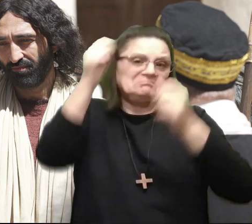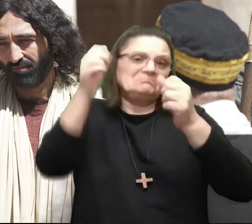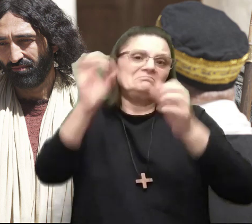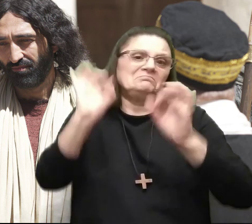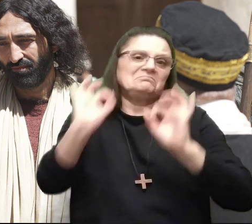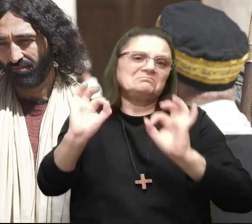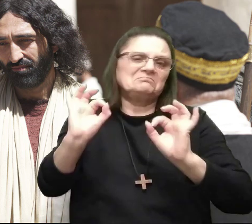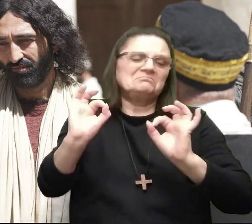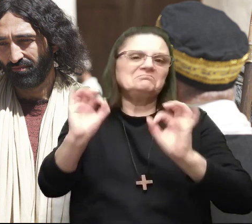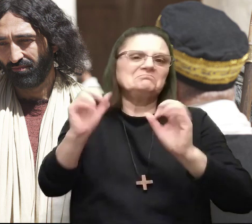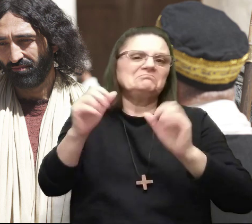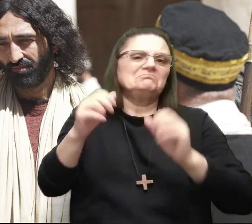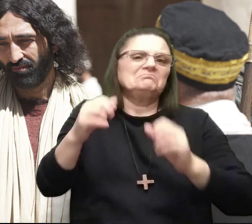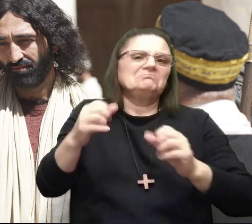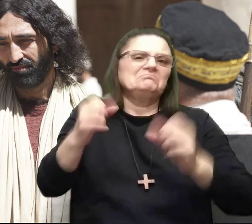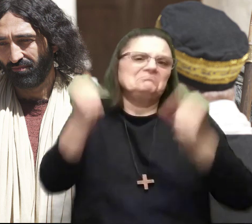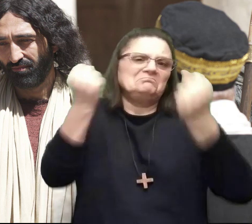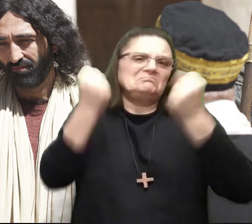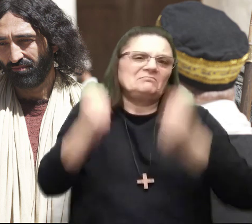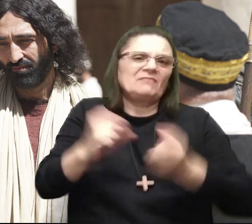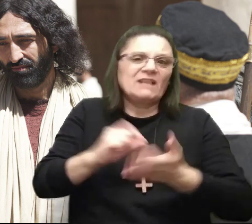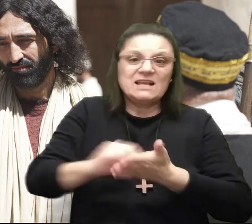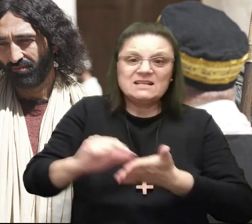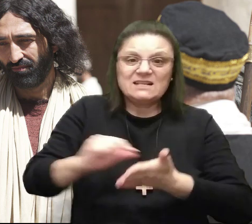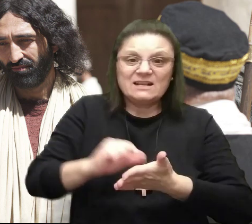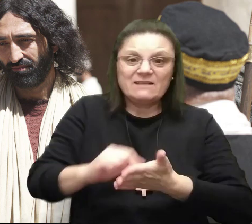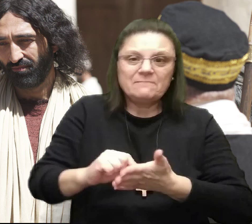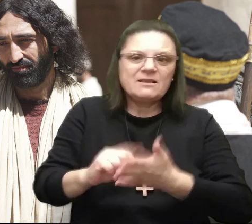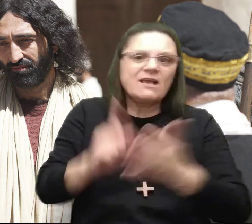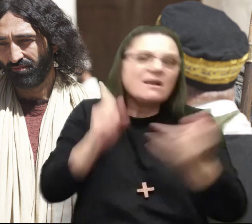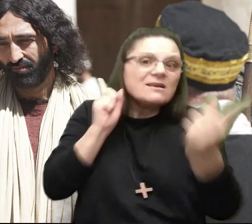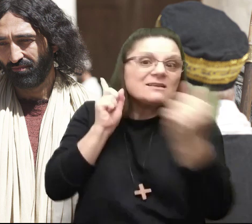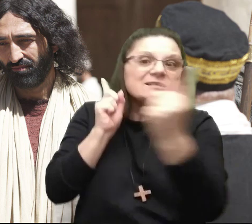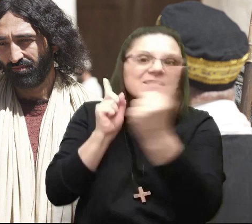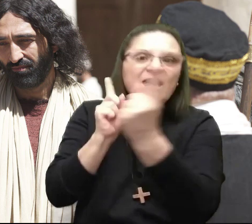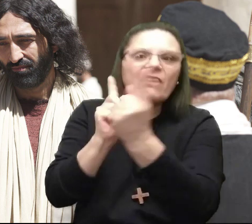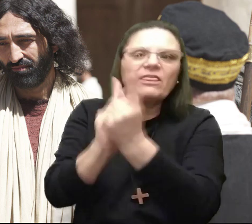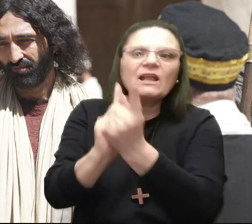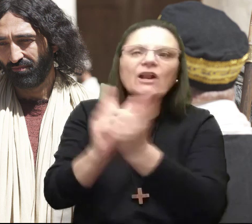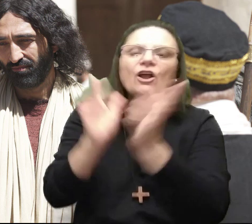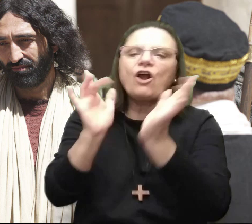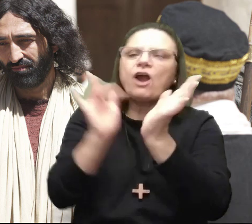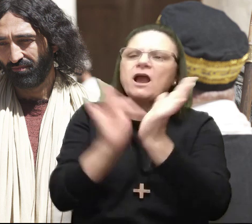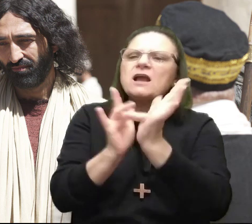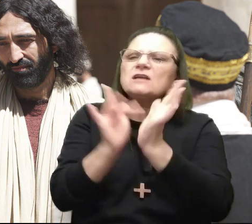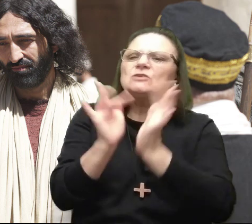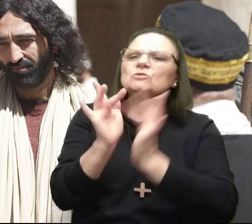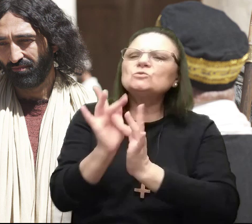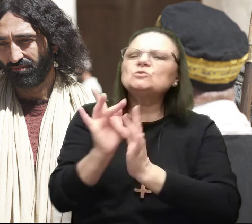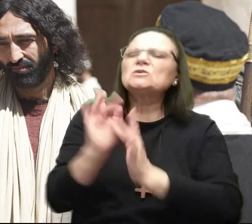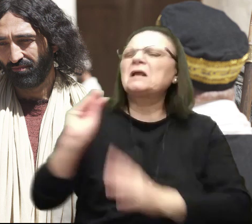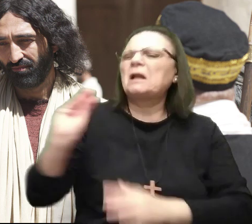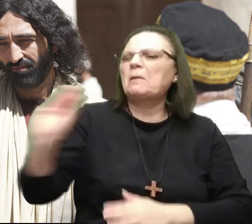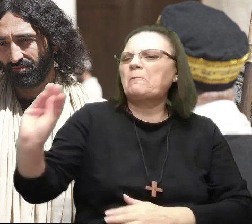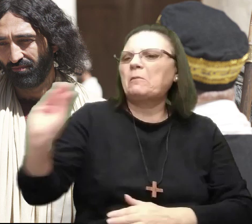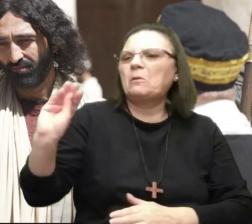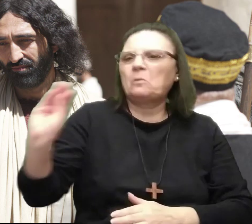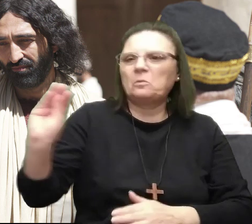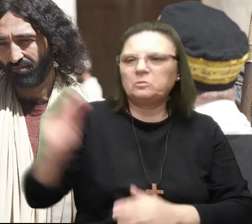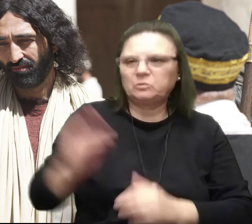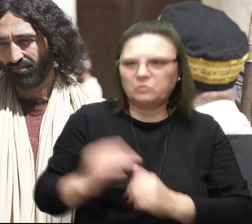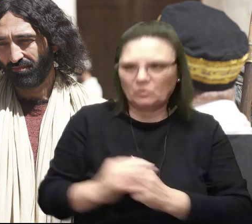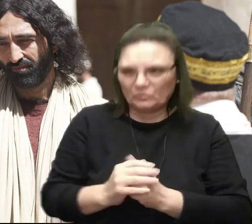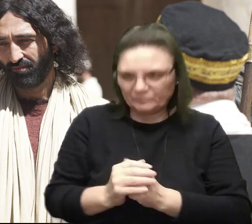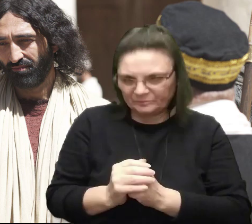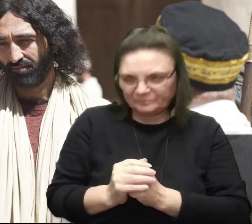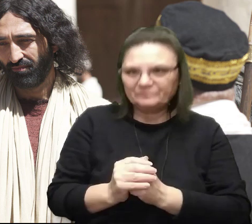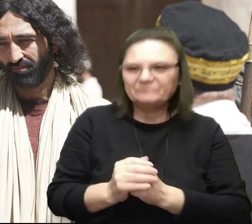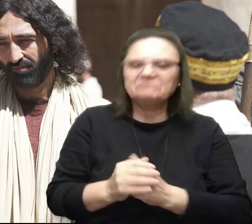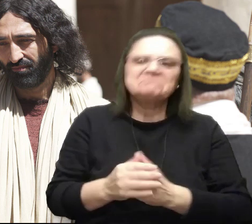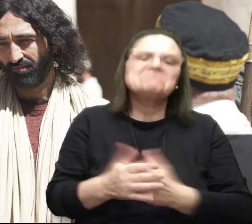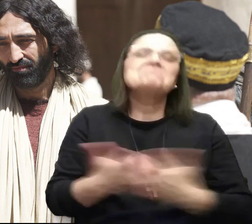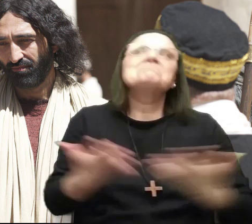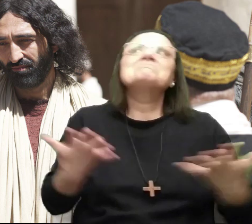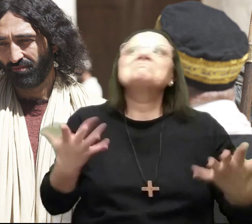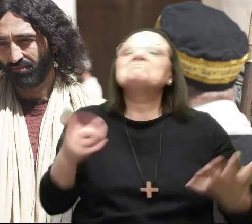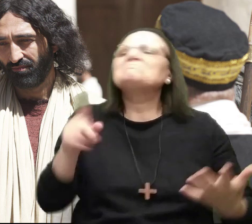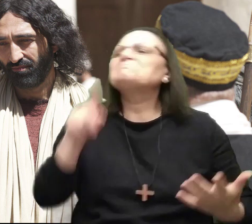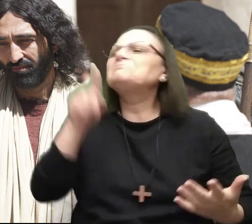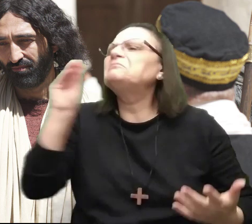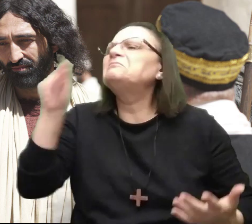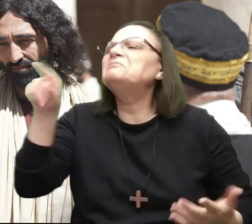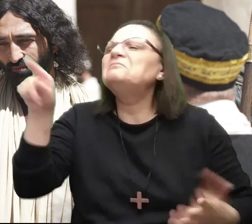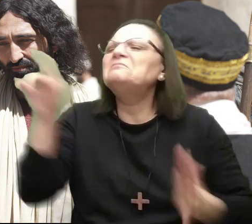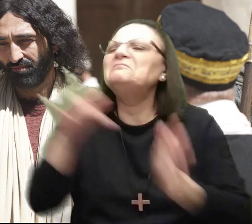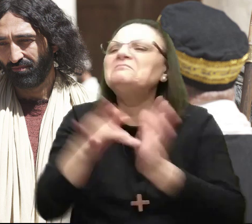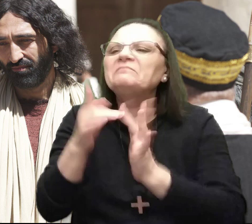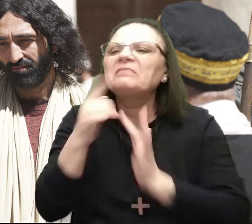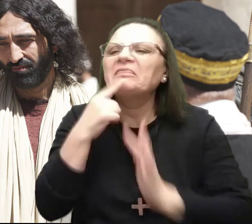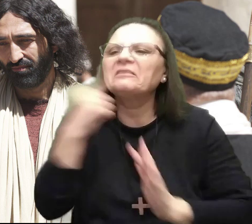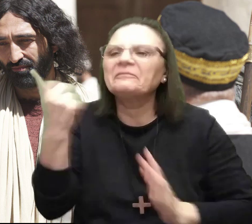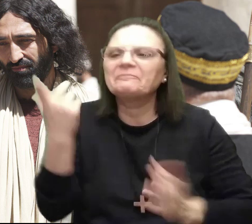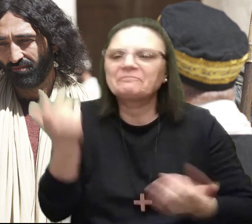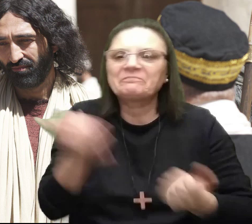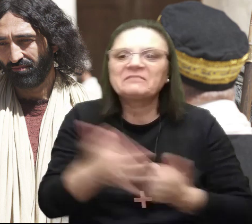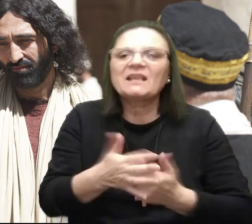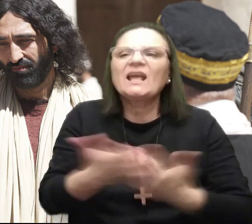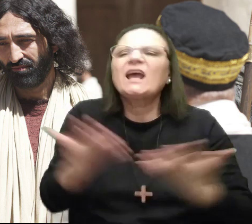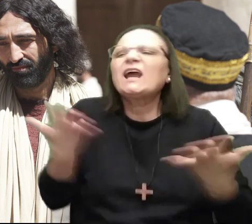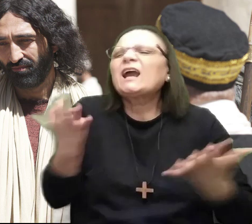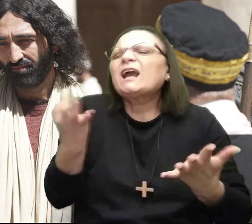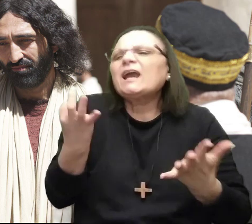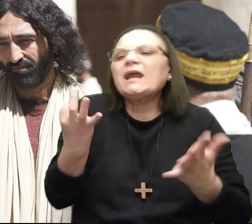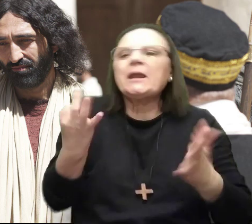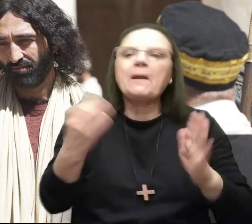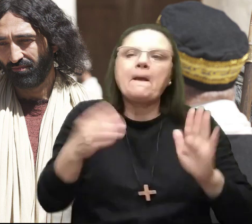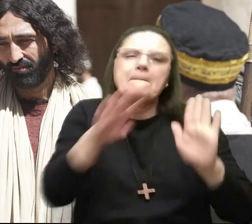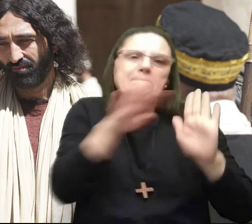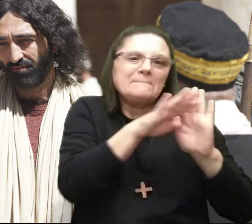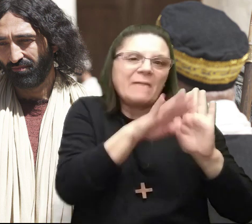En aquel tiempo, un escriba se acercó a Jesús y le preguntó: